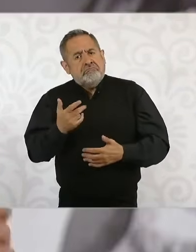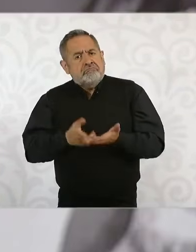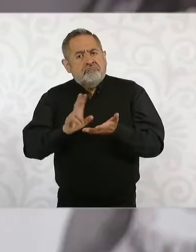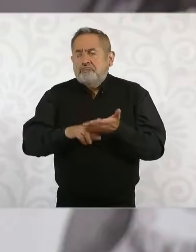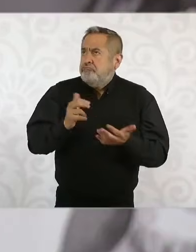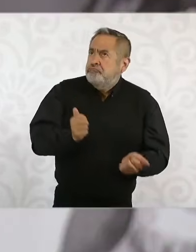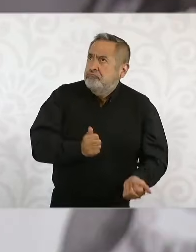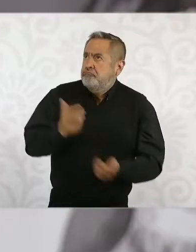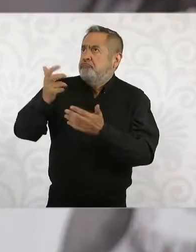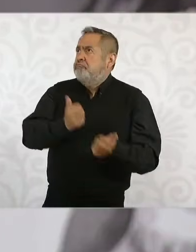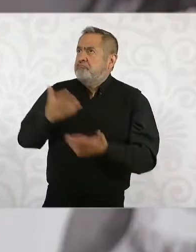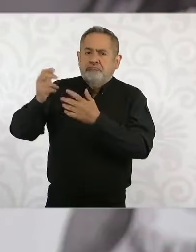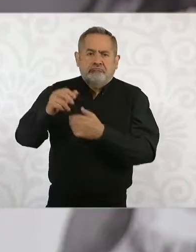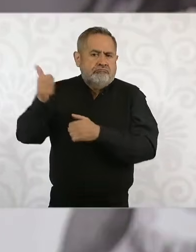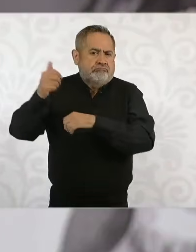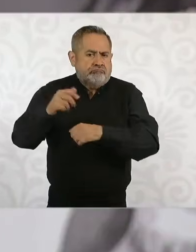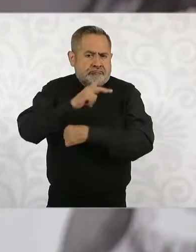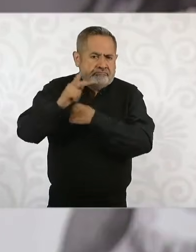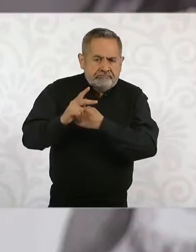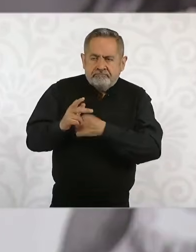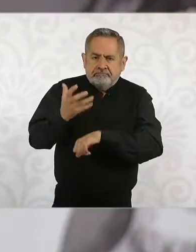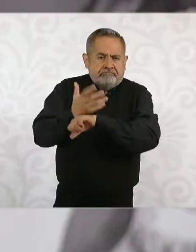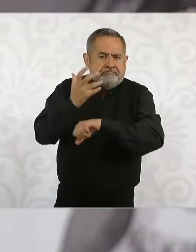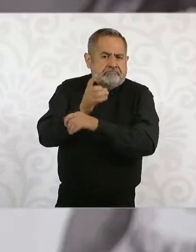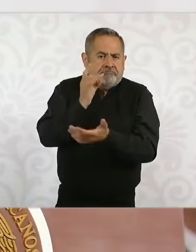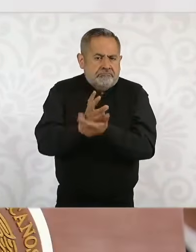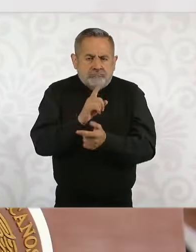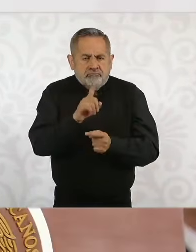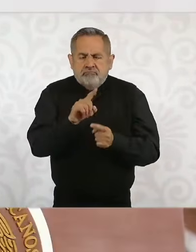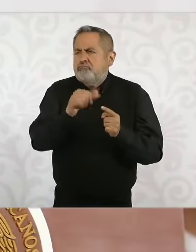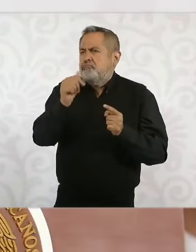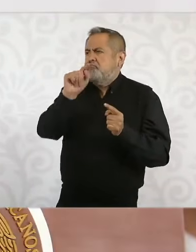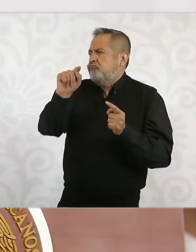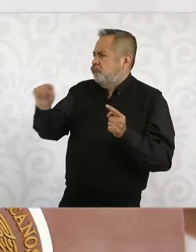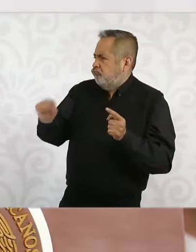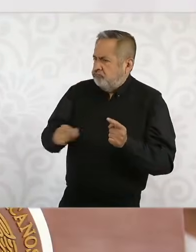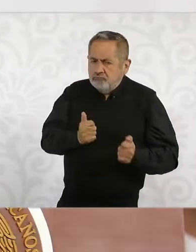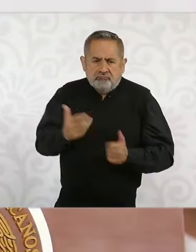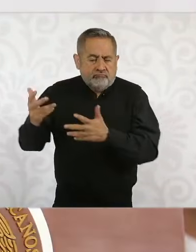solo Estados Unidos, sino también diversificar las exportaciones y el fortalecimiento de la industria